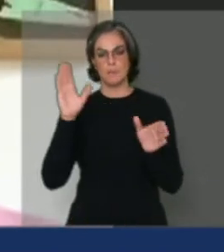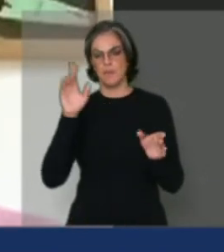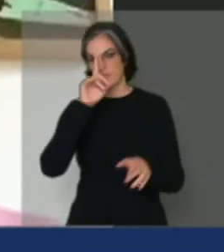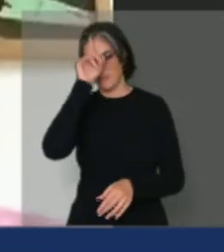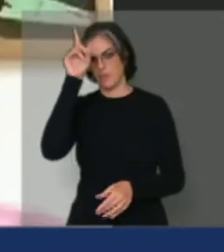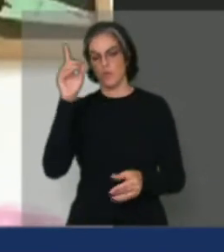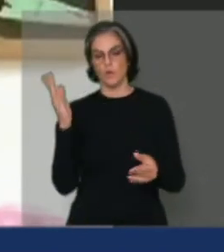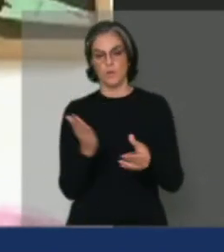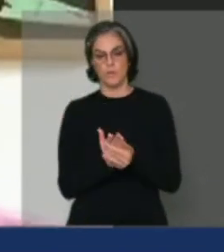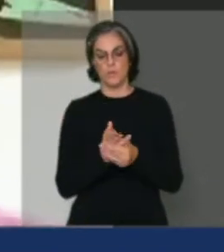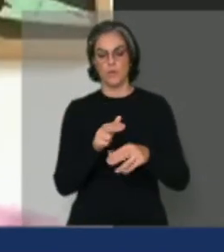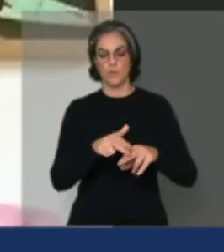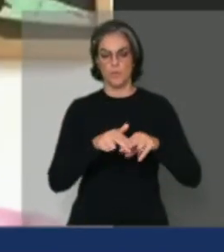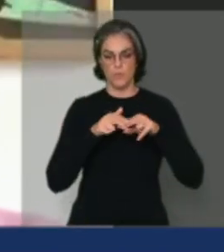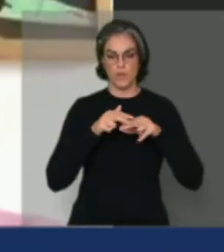UM JUIZ SÉRGIO MOURO, E PROCURADORES. NOSSO REPÚDIO,